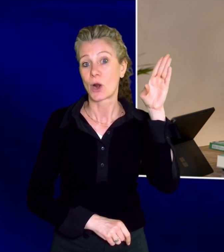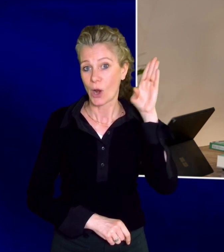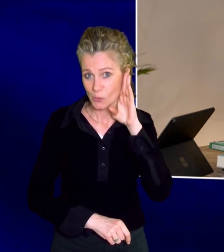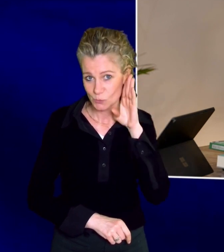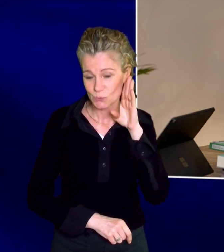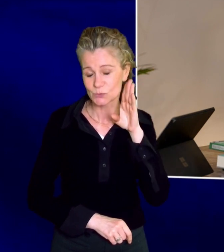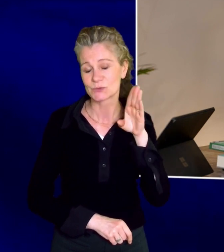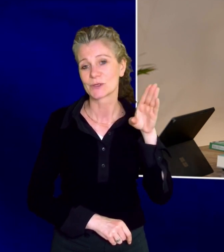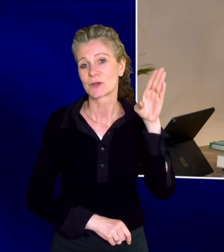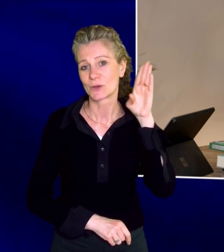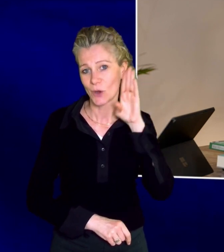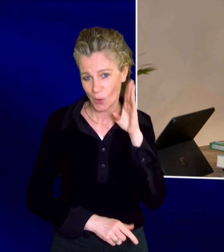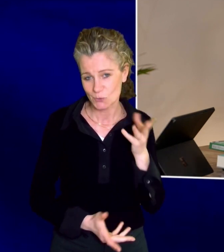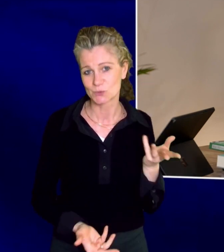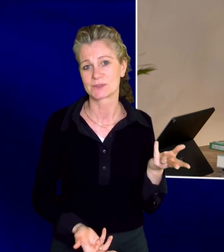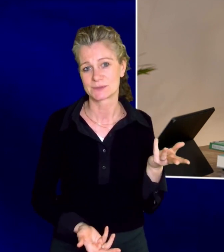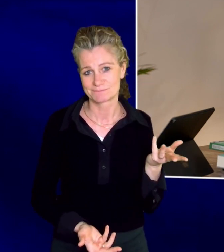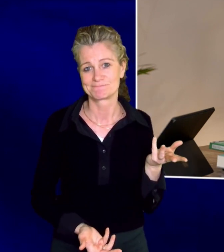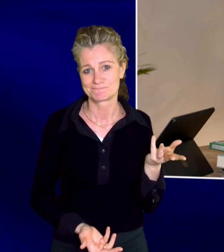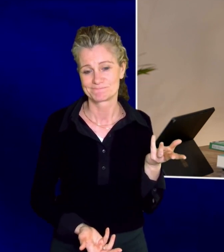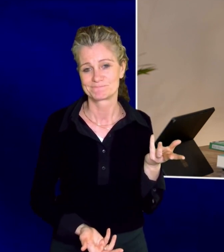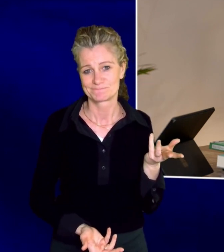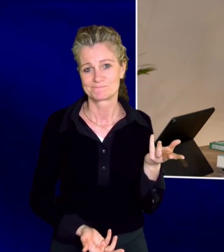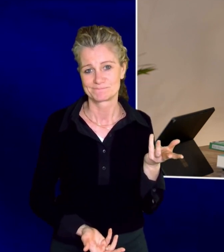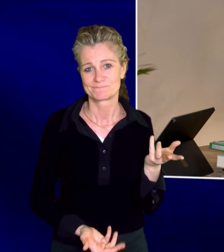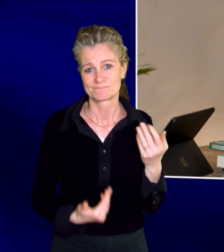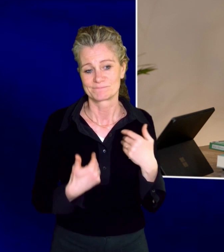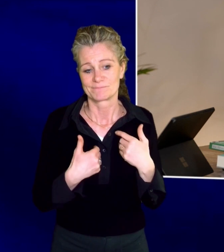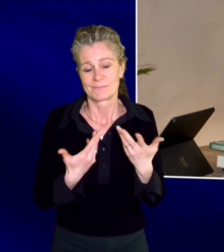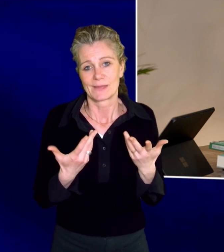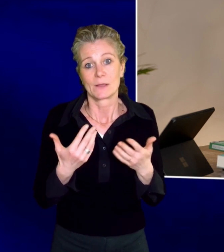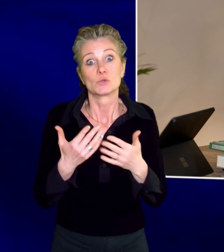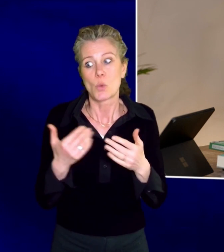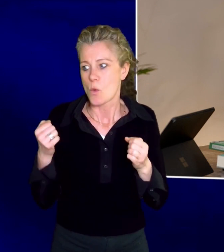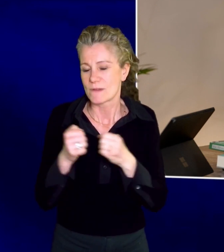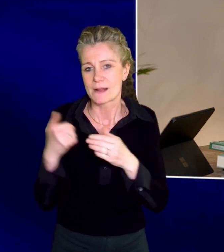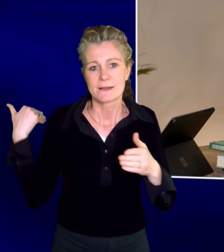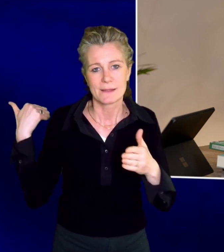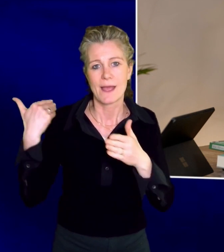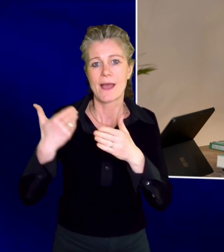En ik ben na zoveel jaar, ik ben nu 77 jaar...